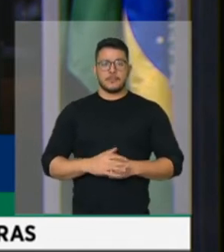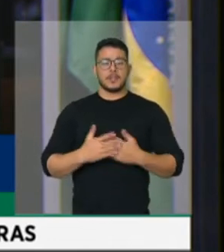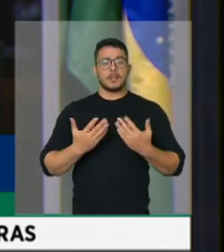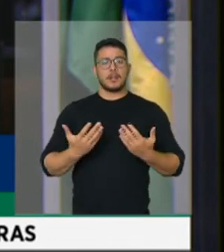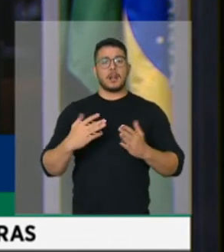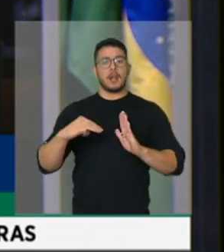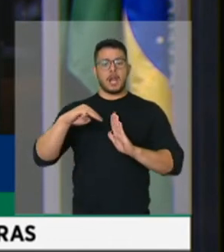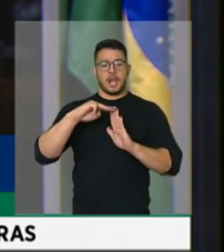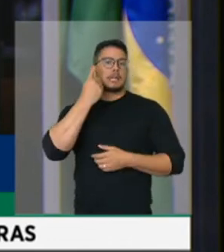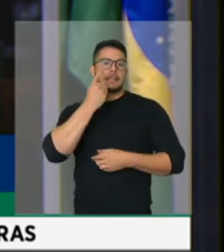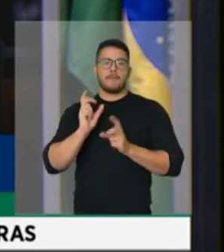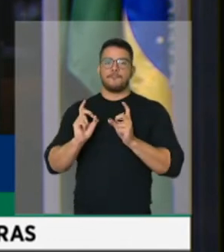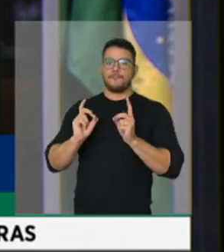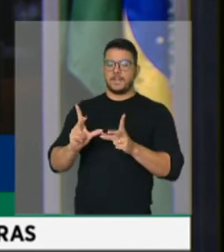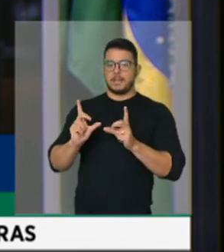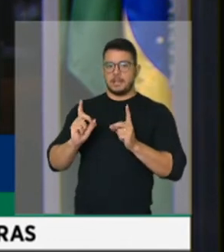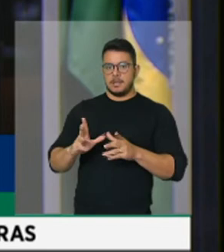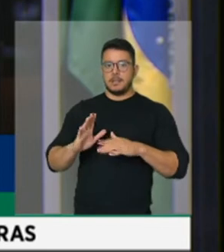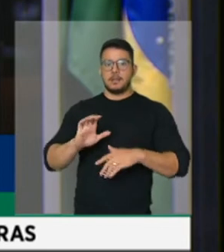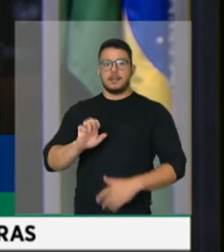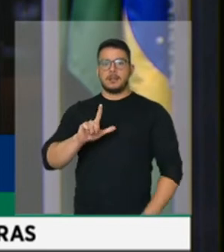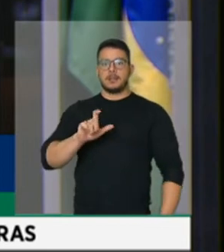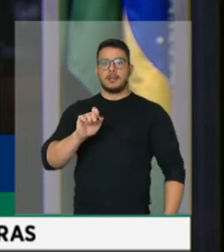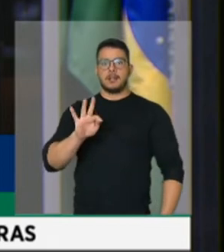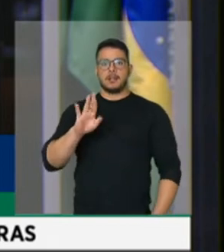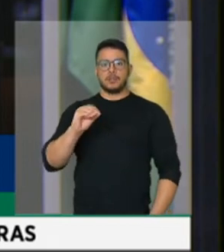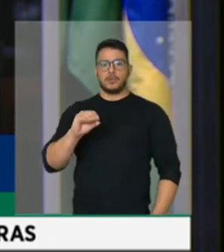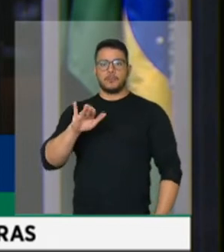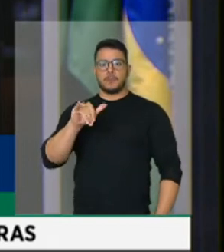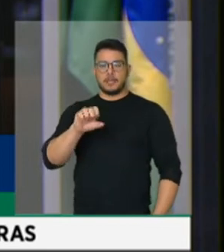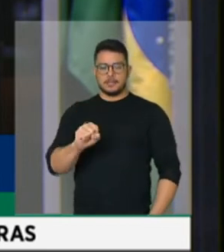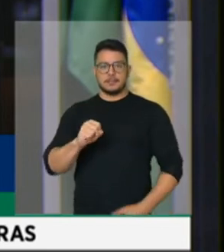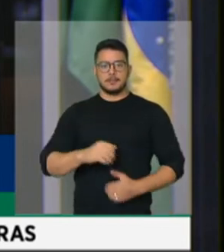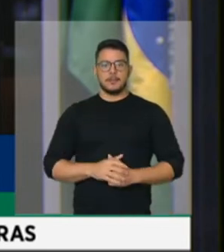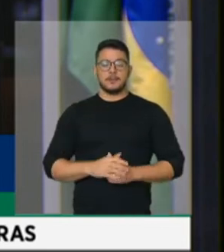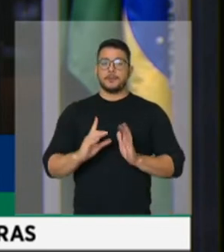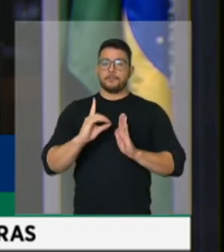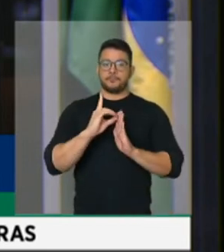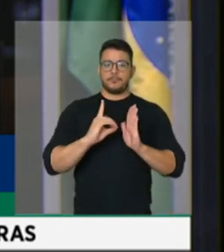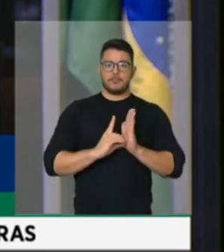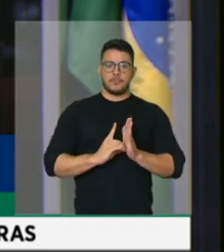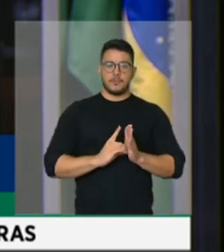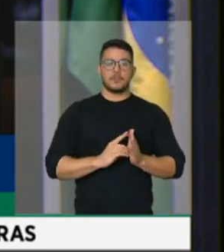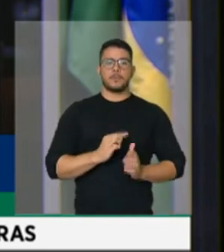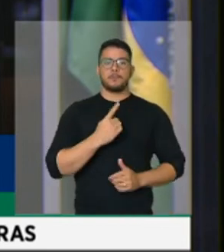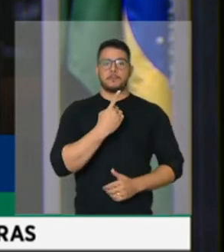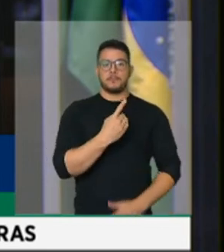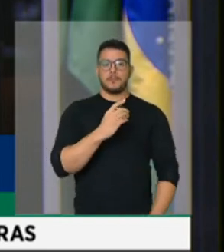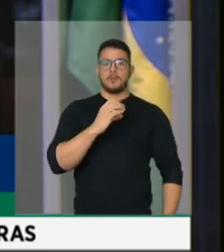EMENDAS A ELA APRESENTADAS PERANTE A COMISSÃO MISTA, NÃO SE VISLUMBROU DIZ RESPEITO A NORMAS EM ESPECIAL A LEI COMPLEMENTAR 101 DE 4 DE MAIO DE 2000, A E A LEI ORÇAMENTÁRIA DA UNIÃO. DO MÉRITO. CONTEXTO HISTÓRICO. ALTERNATIVA AVALIADAS E RESSALVAS. AS PRIMEIRAS TRATATIVAS VISANDO DESESTATIZAÇÃO FORAM INICIADAS NOS ANOS 90 CONTEXTO HISTÓRICO DE REDUÇÃO DA PARTICIPAÇÃO DO ESTADO EM ATIVIDADES ECONÔMICAS. O DECRETO DE 25 DE MAIO DE 95 INCLUIU A EMPRESA EM SUAS SUBSIDIÁRIAS PROGRAMA